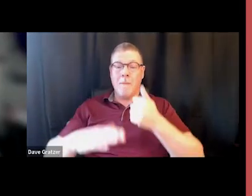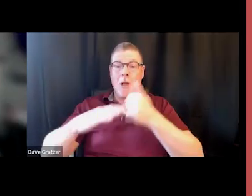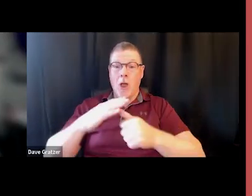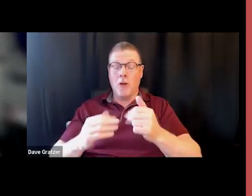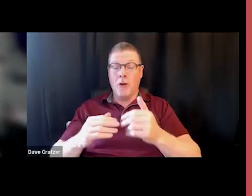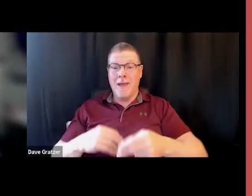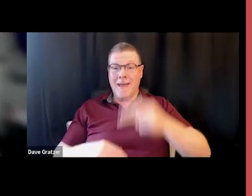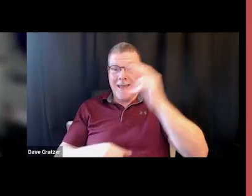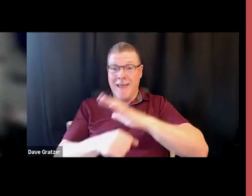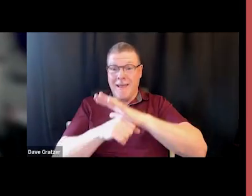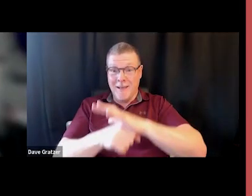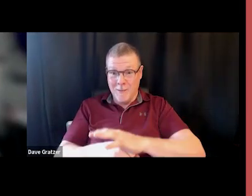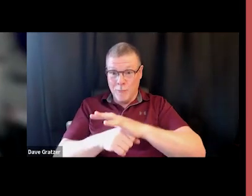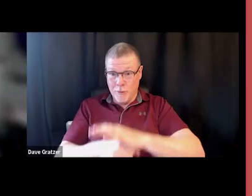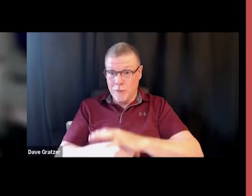me quiebro un poco. No sé, no soy...